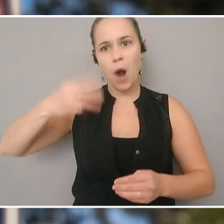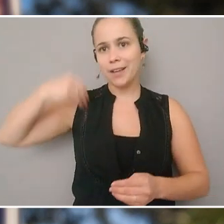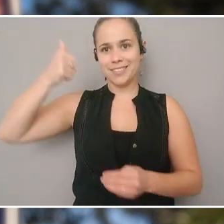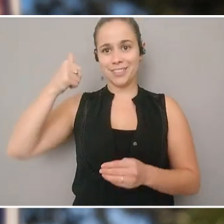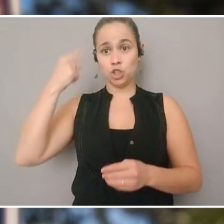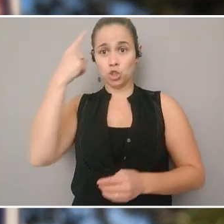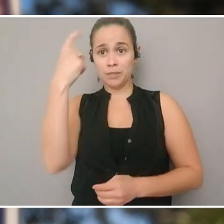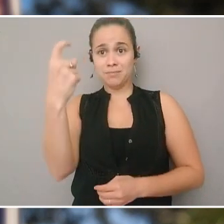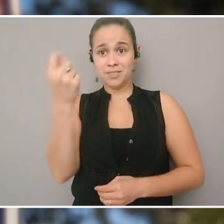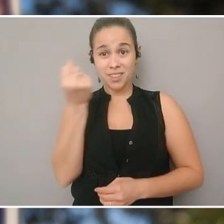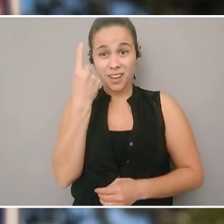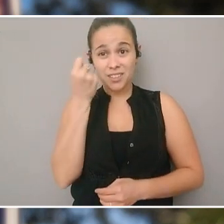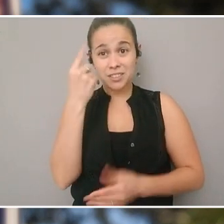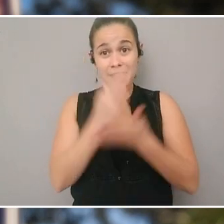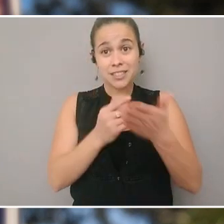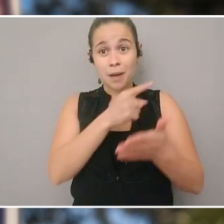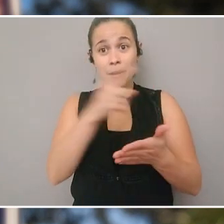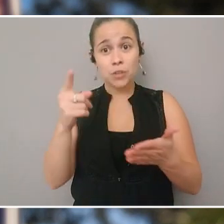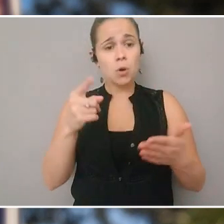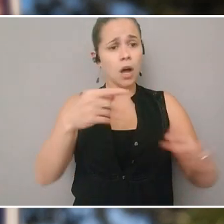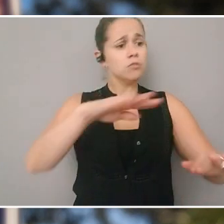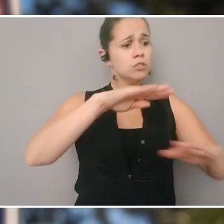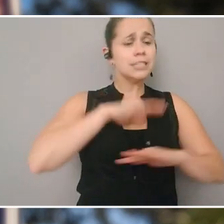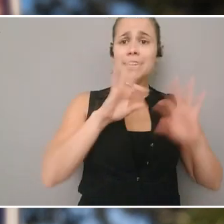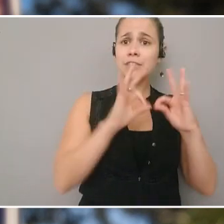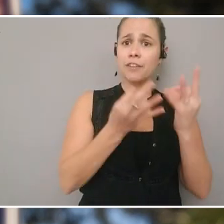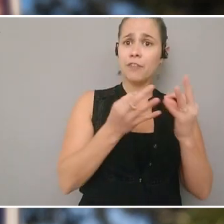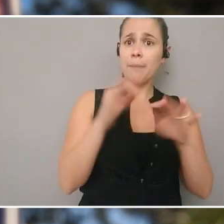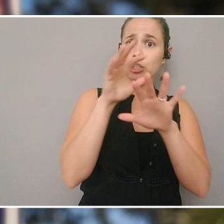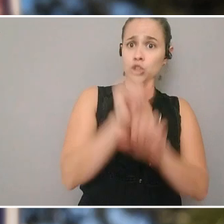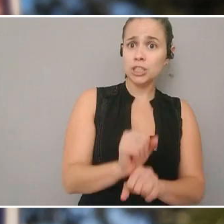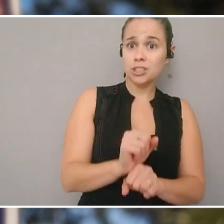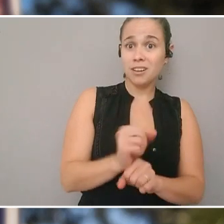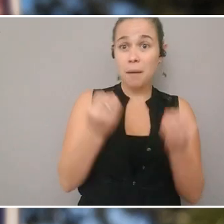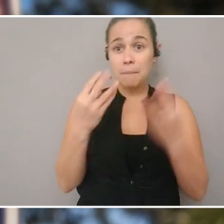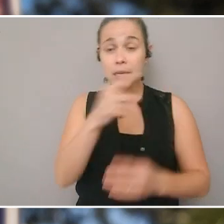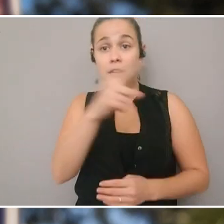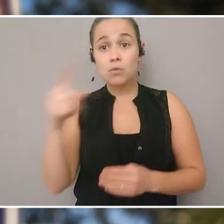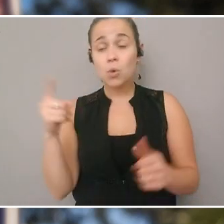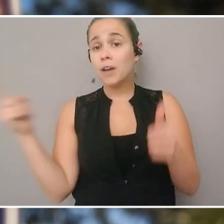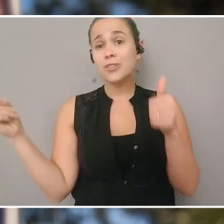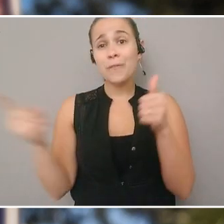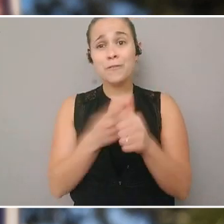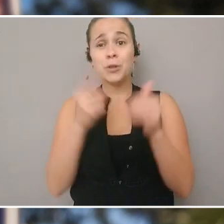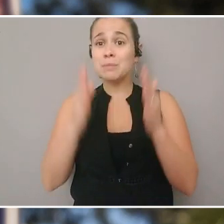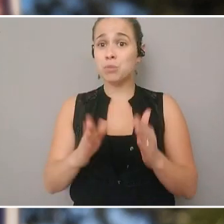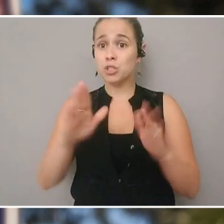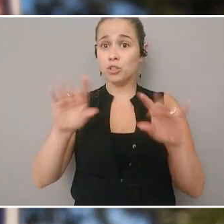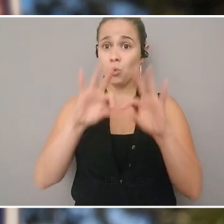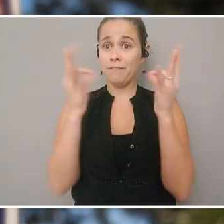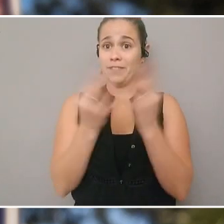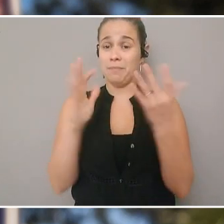estámos cumpliendo una tradición familiar, muchos de nosotros somos los primeros en nuestra familia en